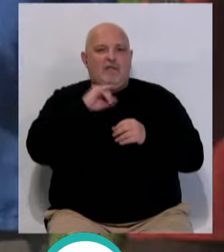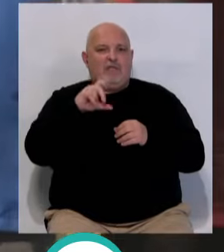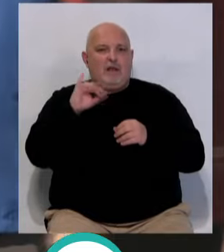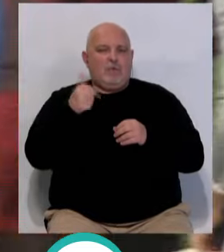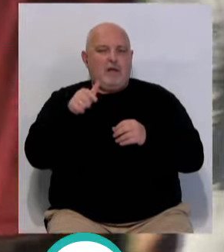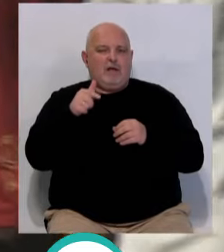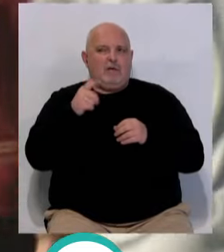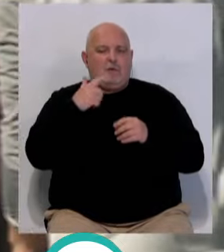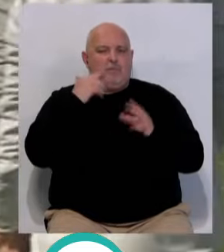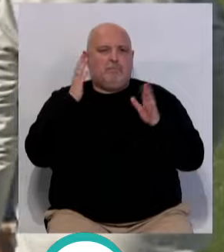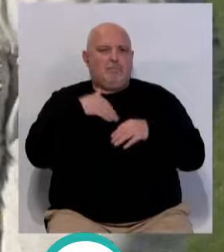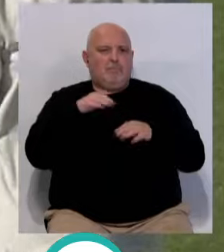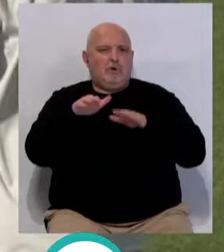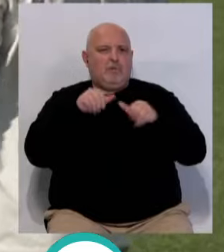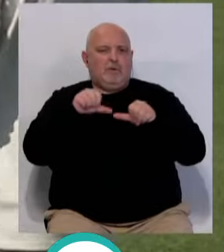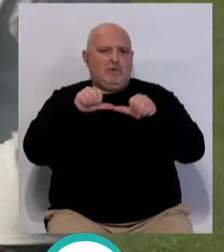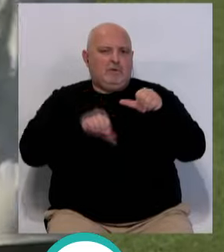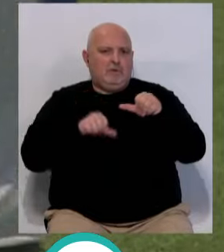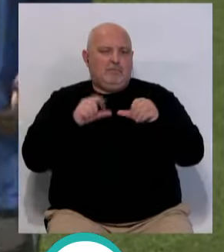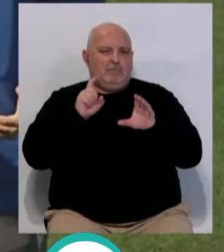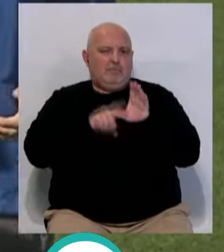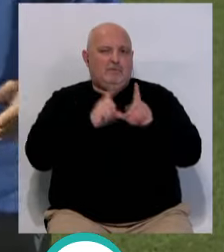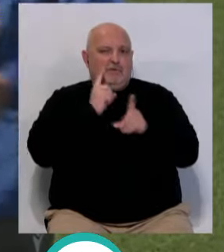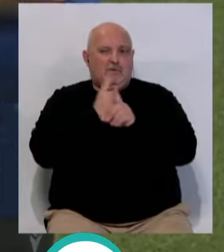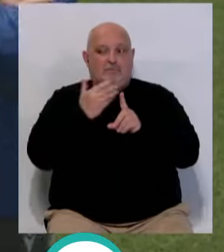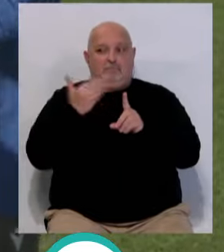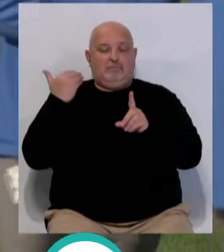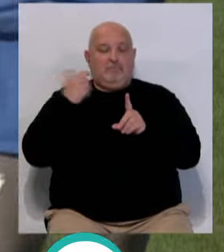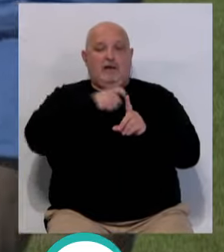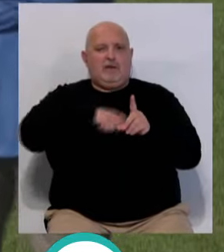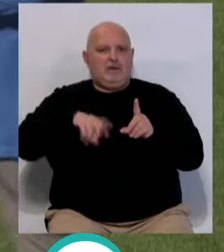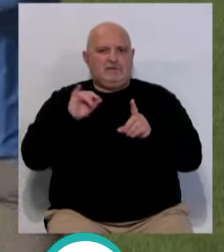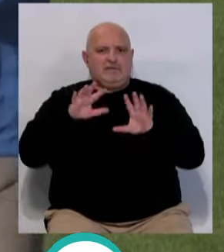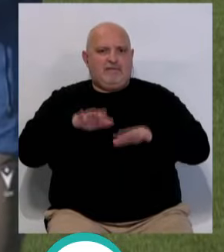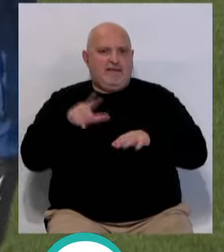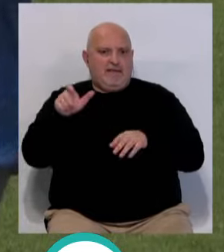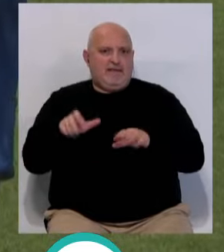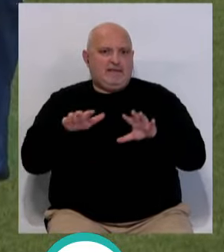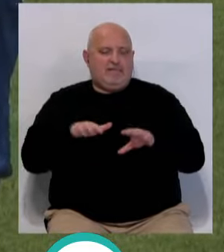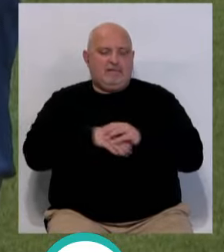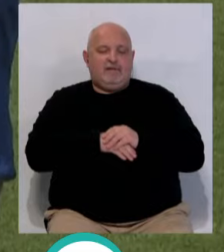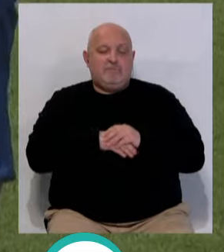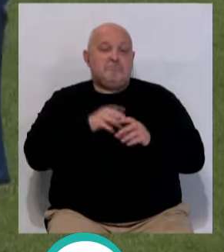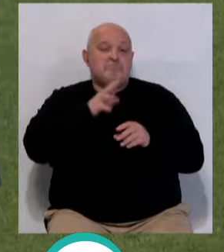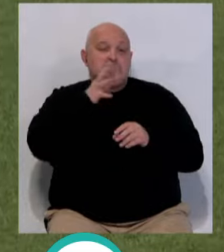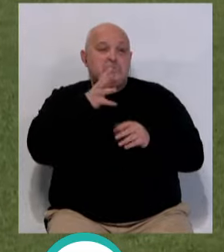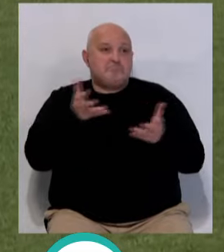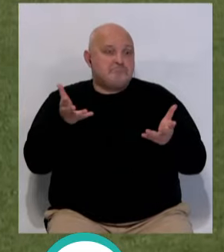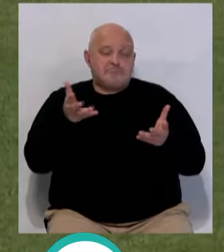fue ausencia en la convocatoria para medirse a la Rayo en vallecas no sabemos si tiene algún tipo